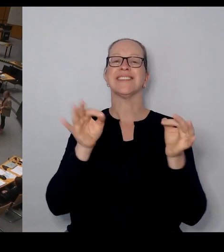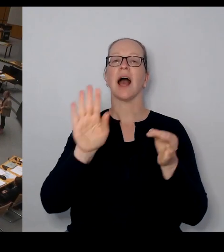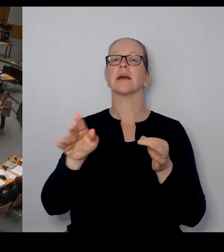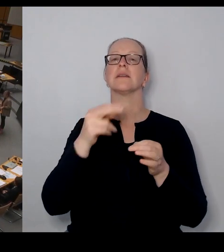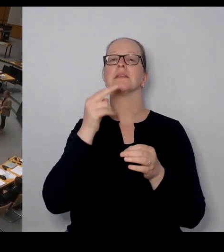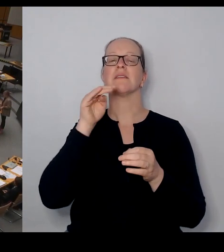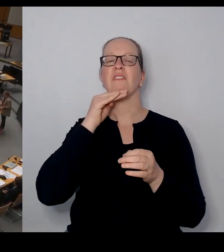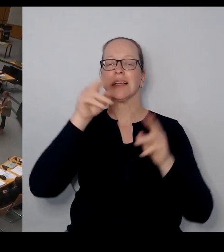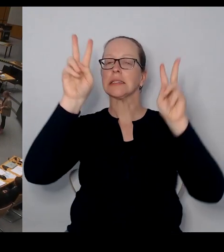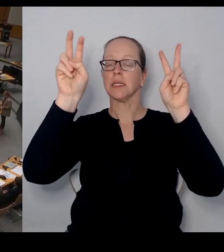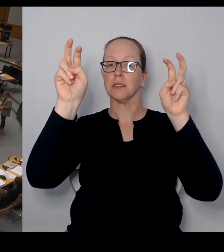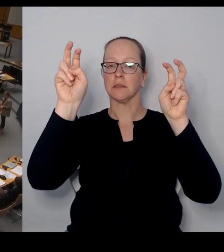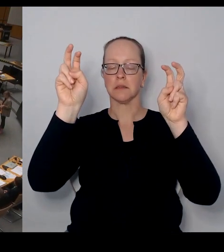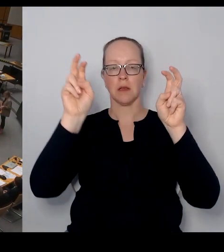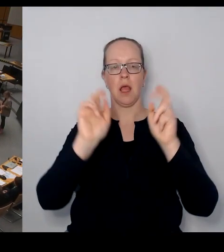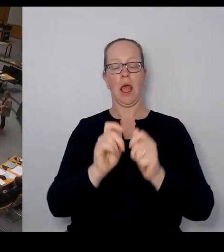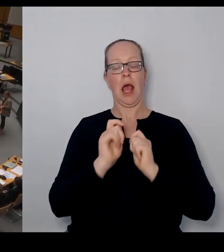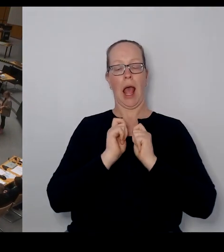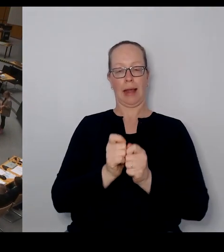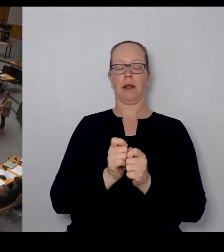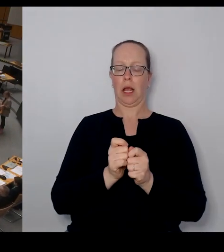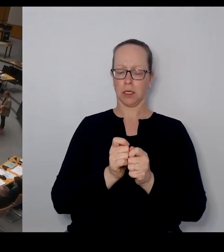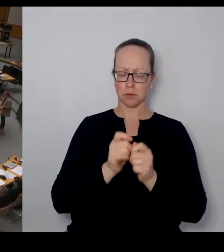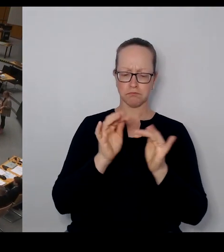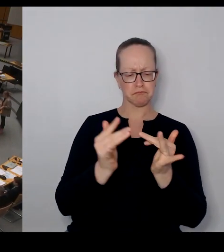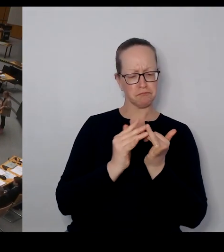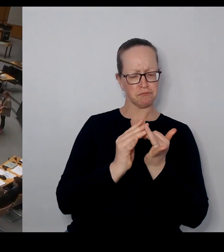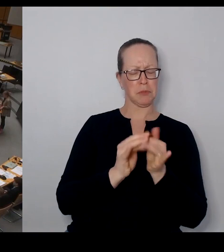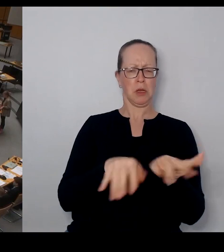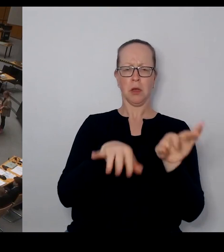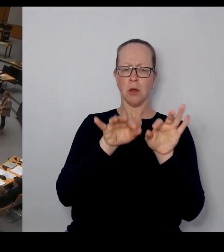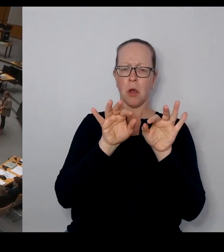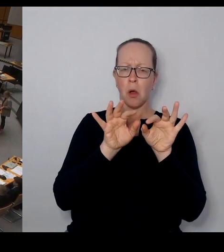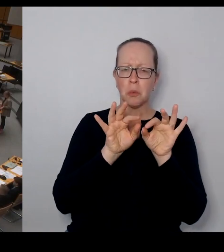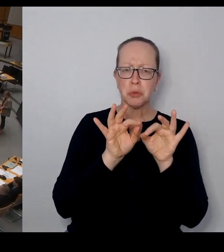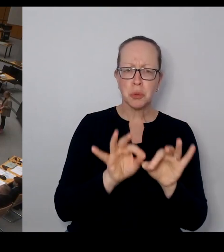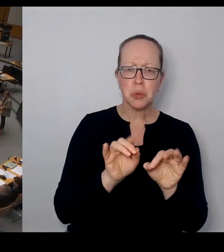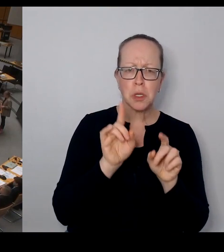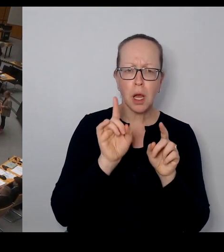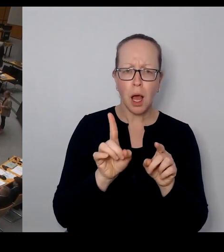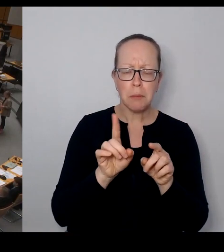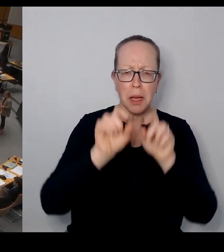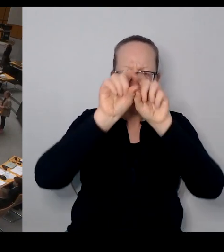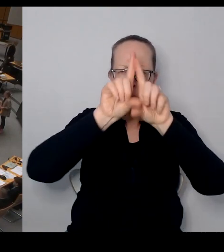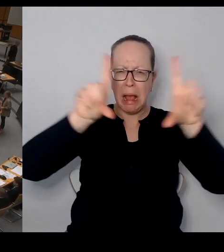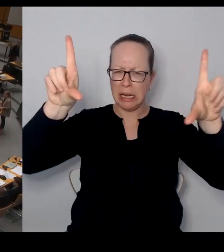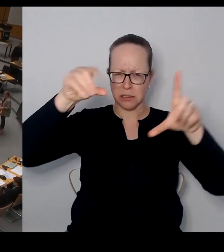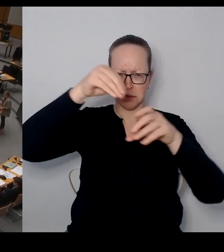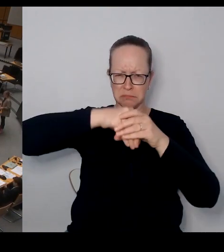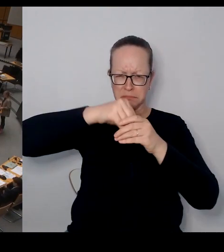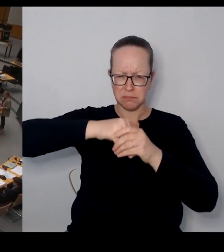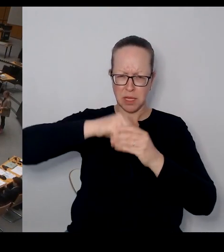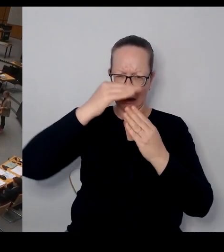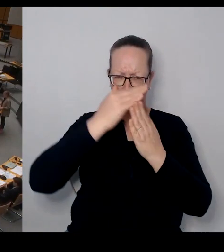darin jetzt eigentlich geregelt werden soll. Sie legen hier einen Antrag vor, der sagt Wasser als Ressource